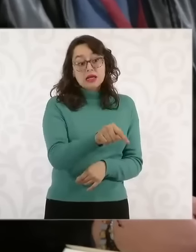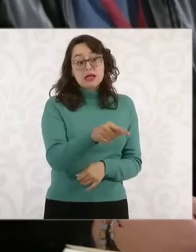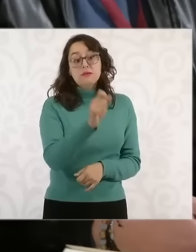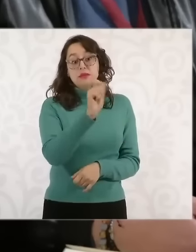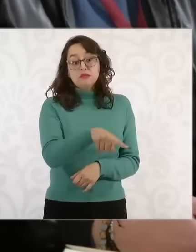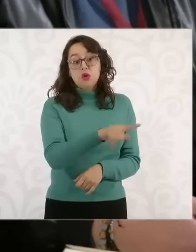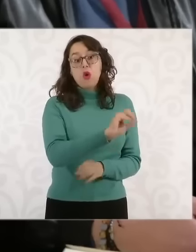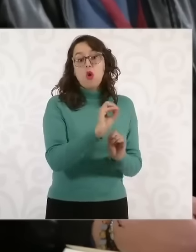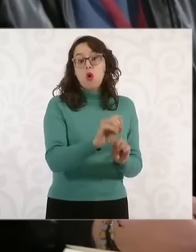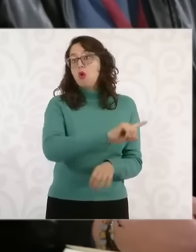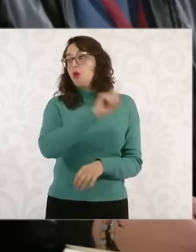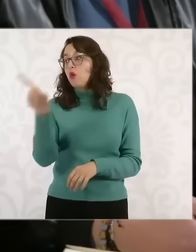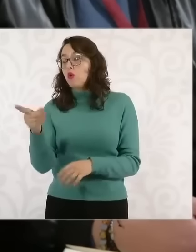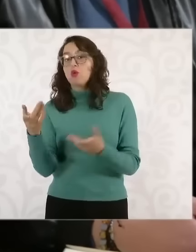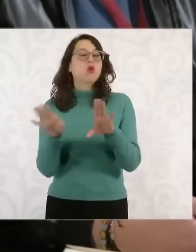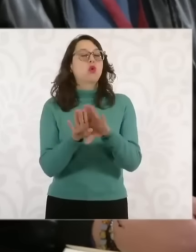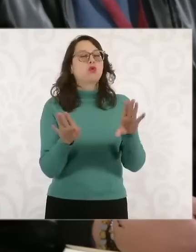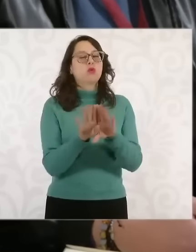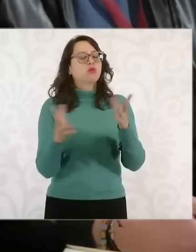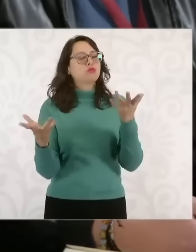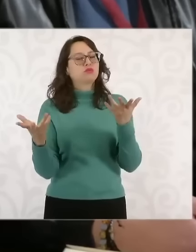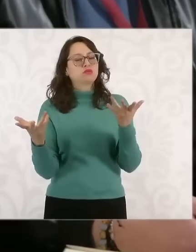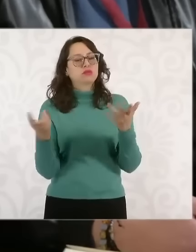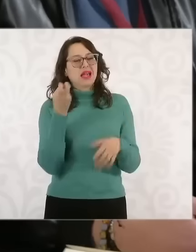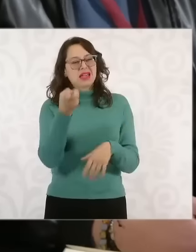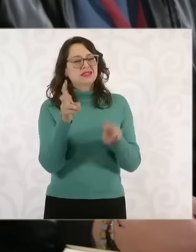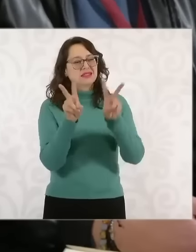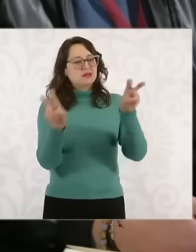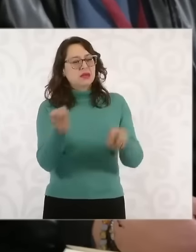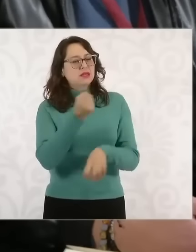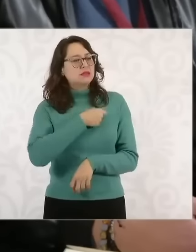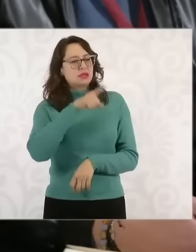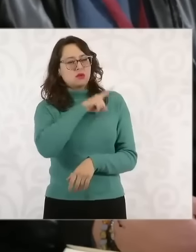a su clínica. En ese sentido, bueno, este, en el tema de salud, estas preguntas tendría. Ahora,